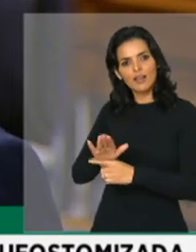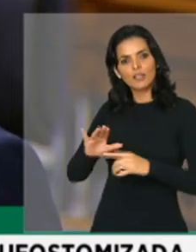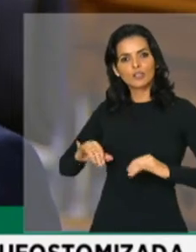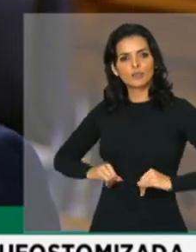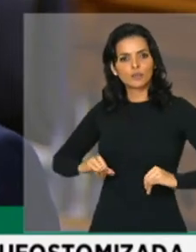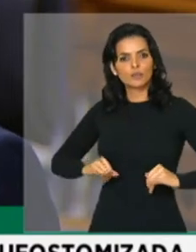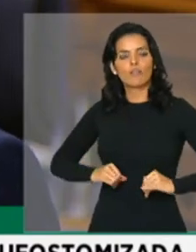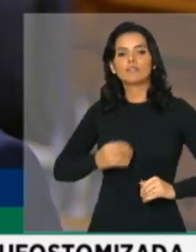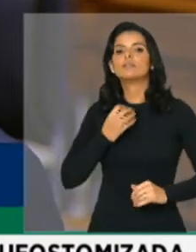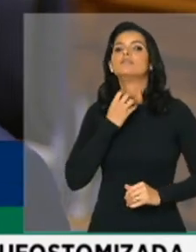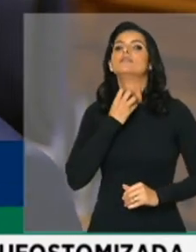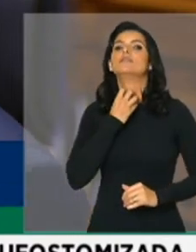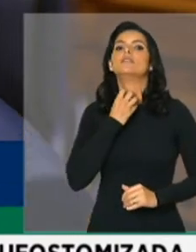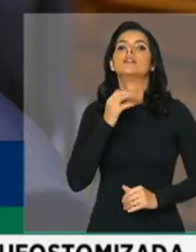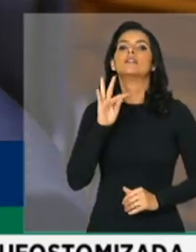TRANQUILA MAS IMPORTANTE QUE VAI BENEFICIAR MILHARES DE